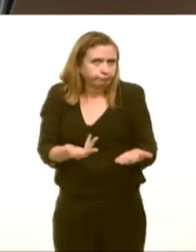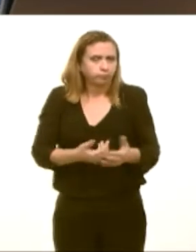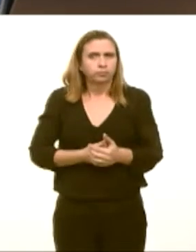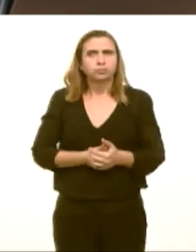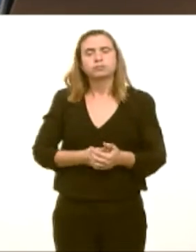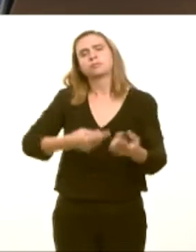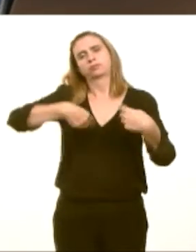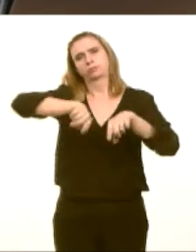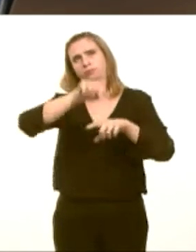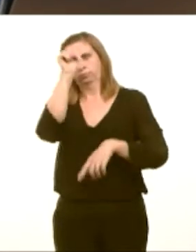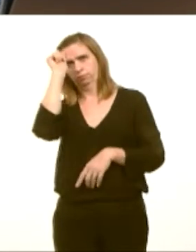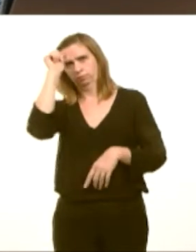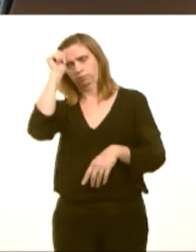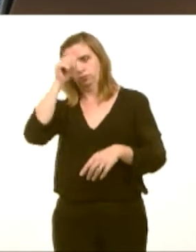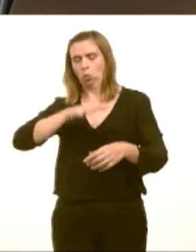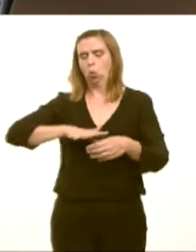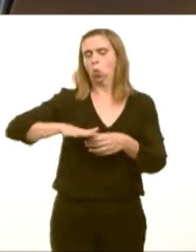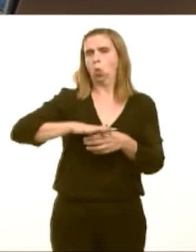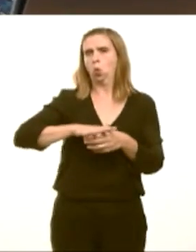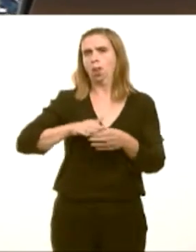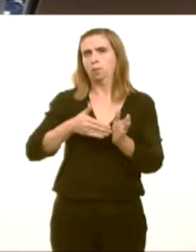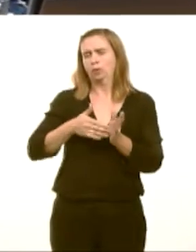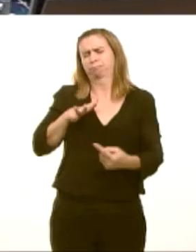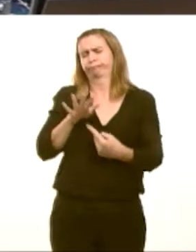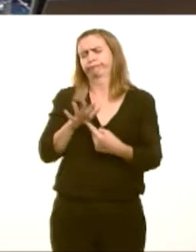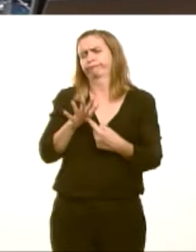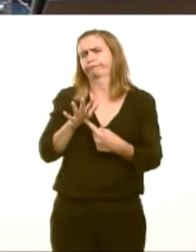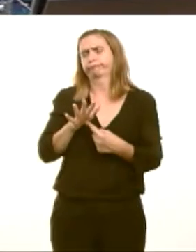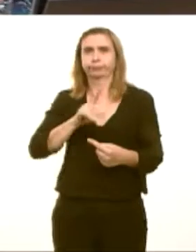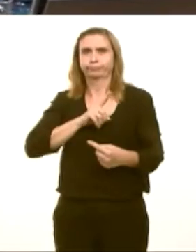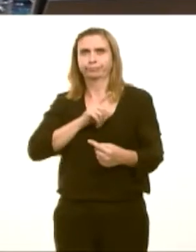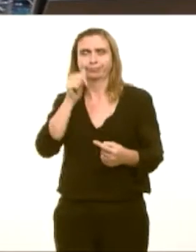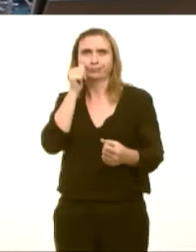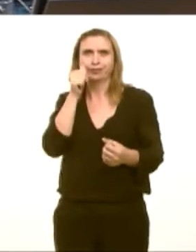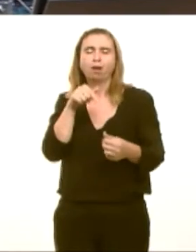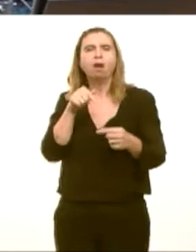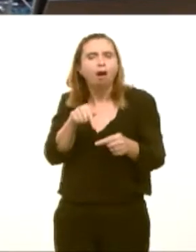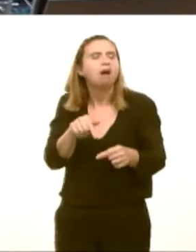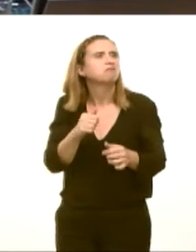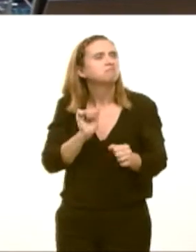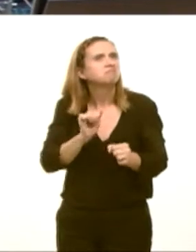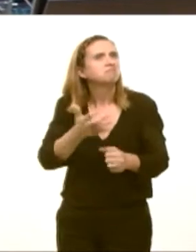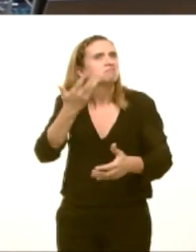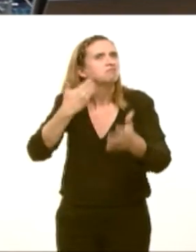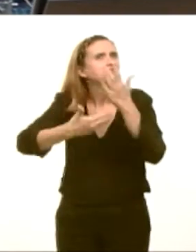eu bod nhwín gallu creu storÔau i ymwelwyr, nad ydynt yn cael eu rhoi gan amgueddfeydd mawr.